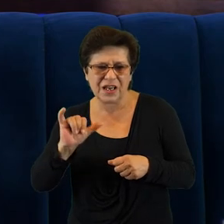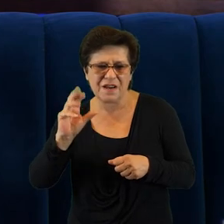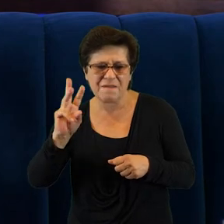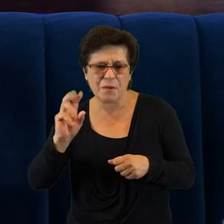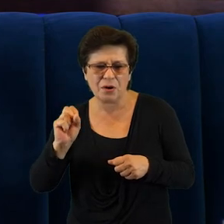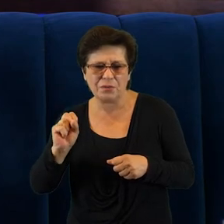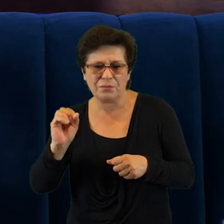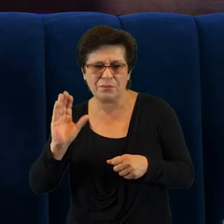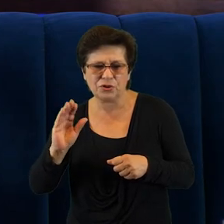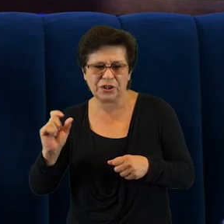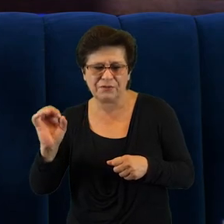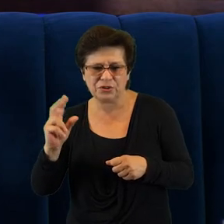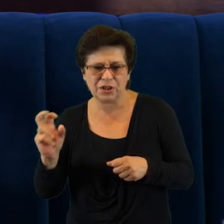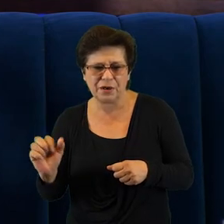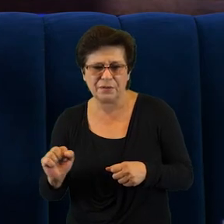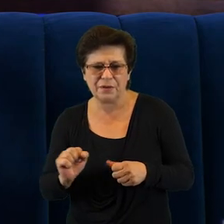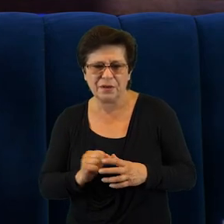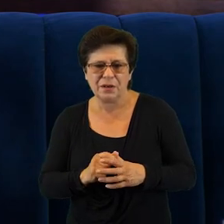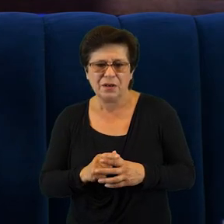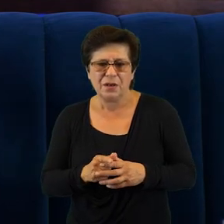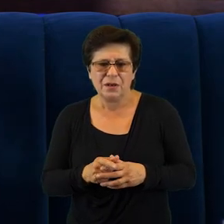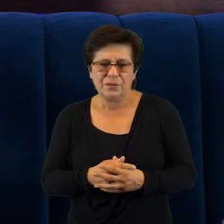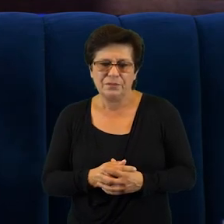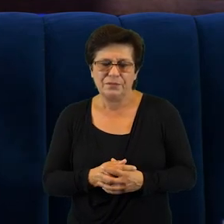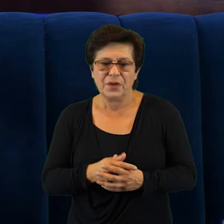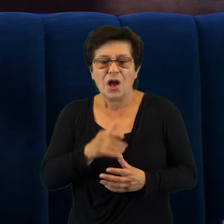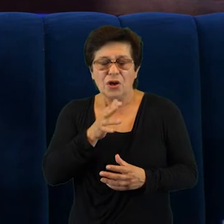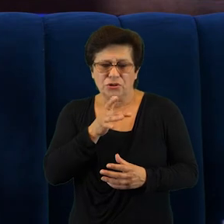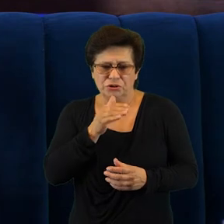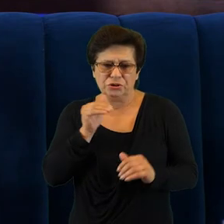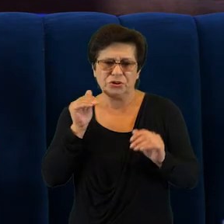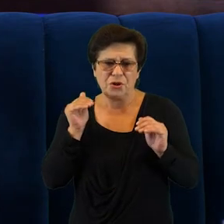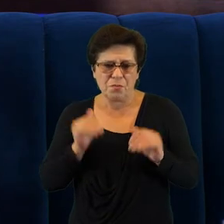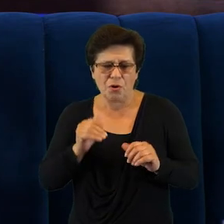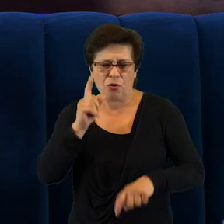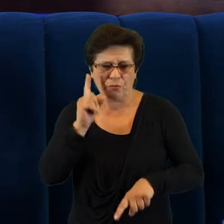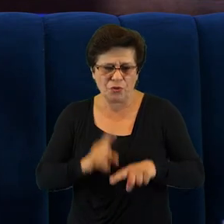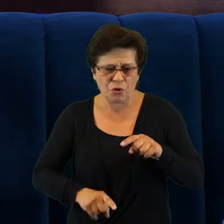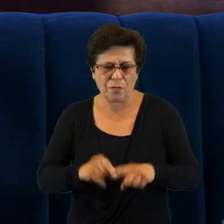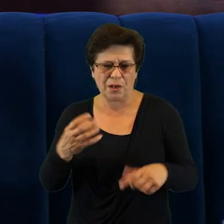Z tymi, którzy uważali, że Żydzi mogą funkcjonować w normalnej nauce, sztuce, literaturze.